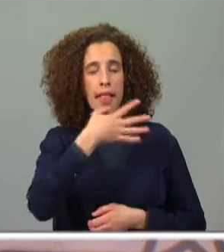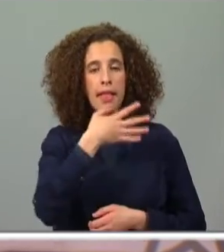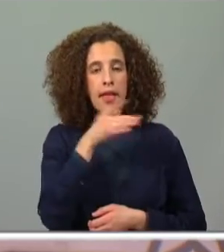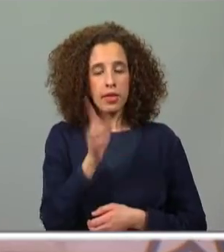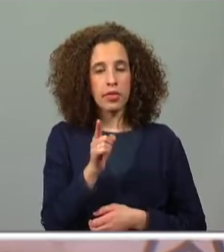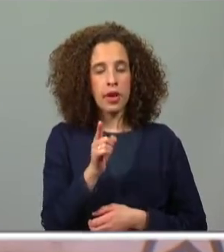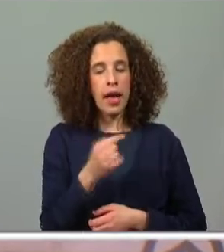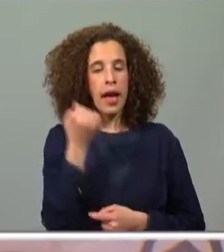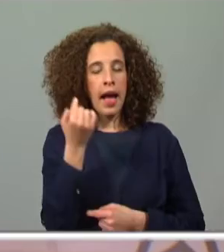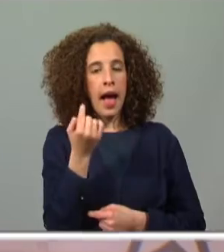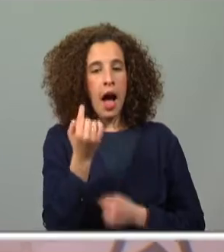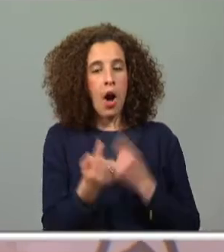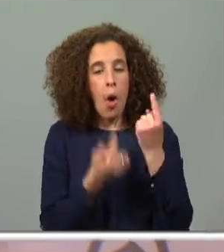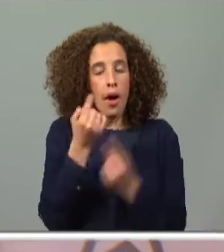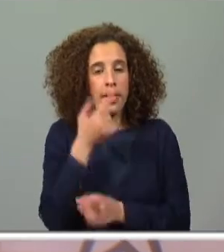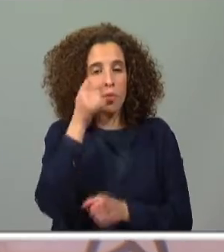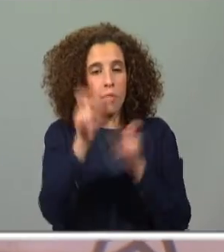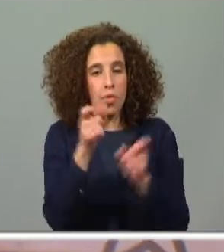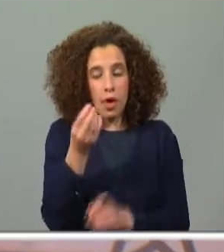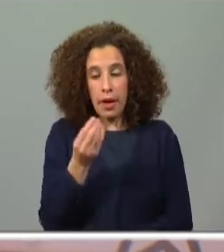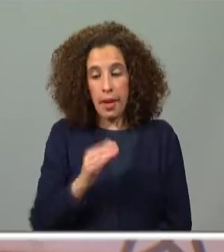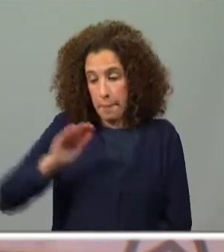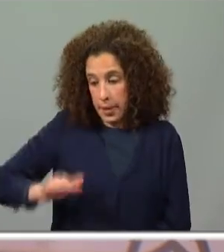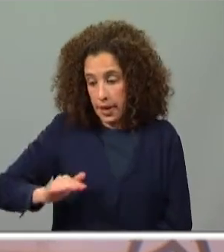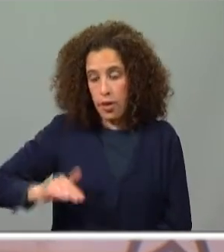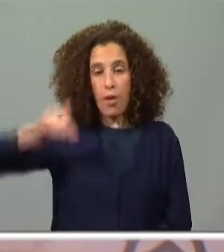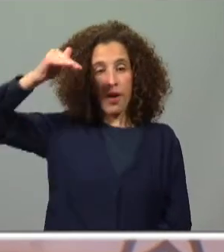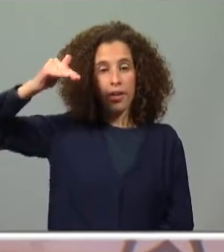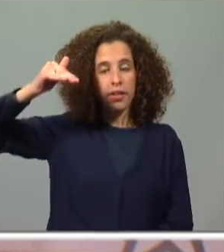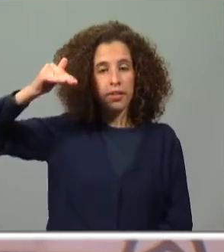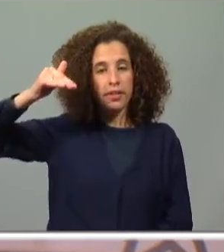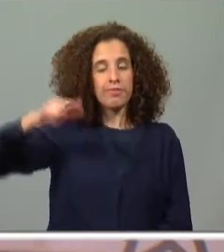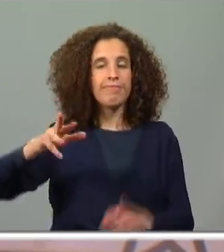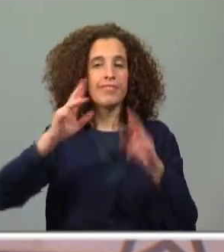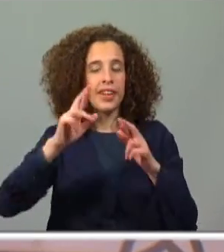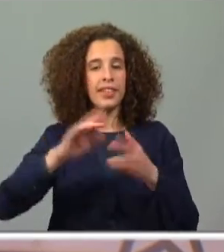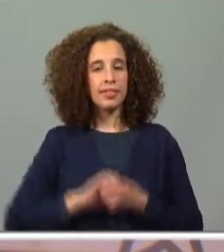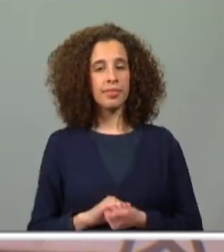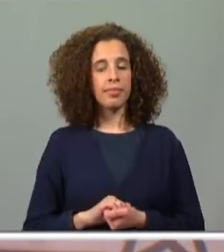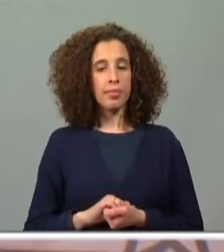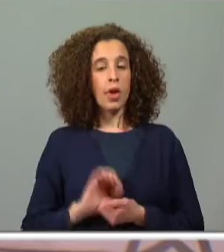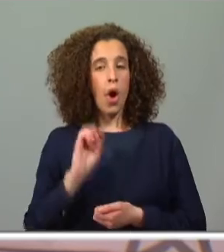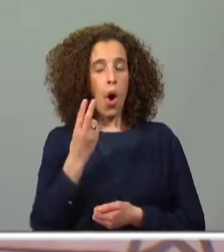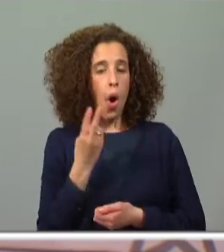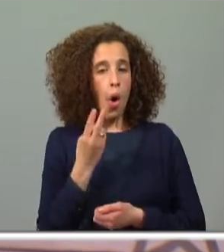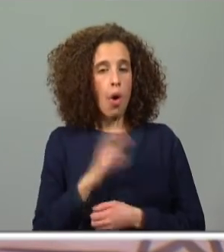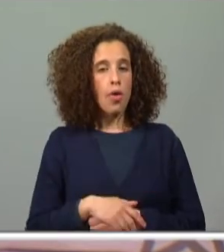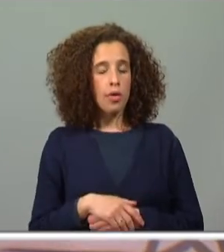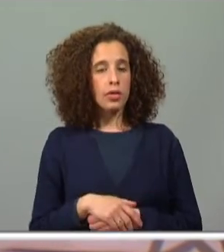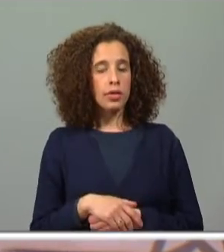que qualquer pessoa pequena ou grande deseja ou na esquerda em ousadia de 任何大小的人想要或敢於離開